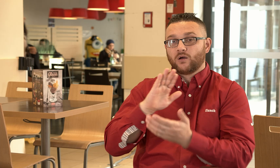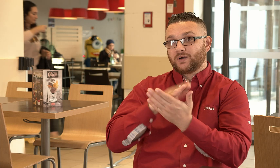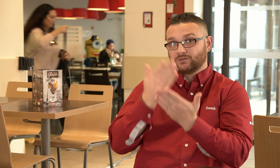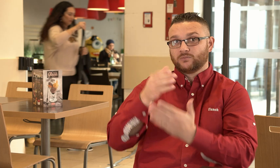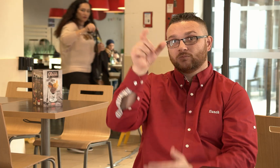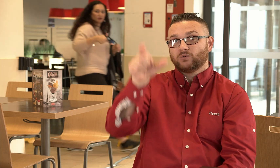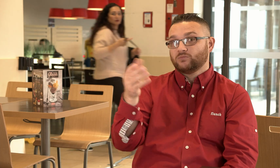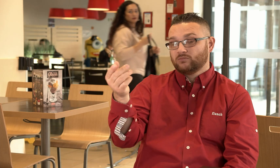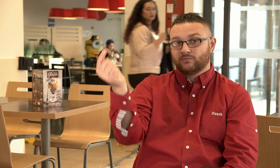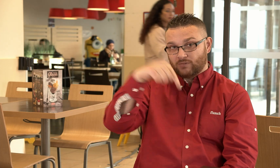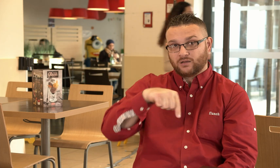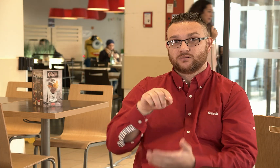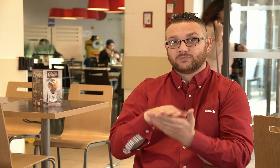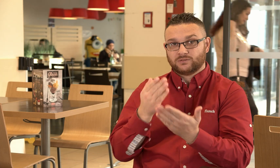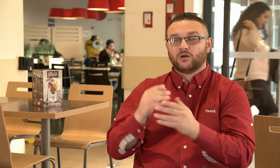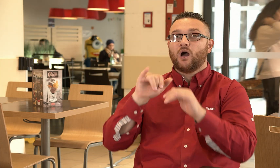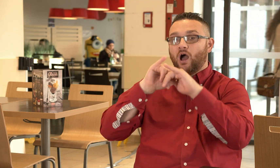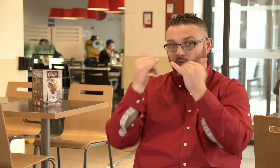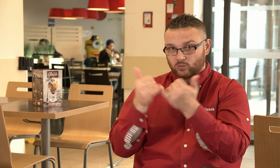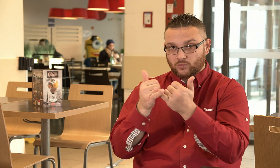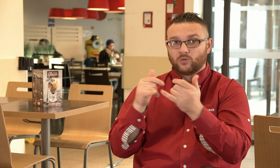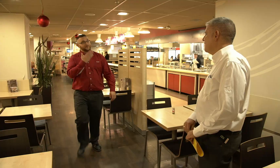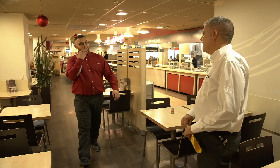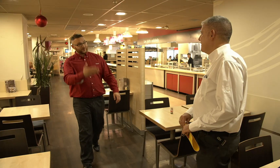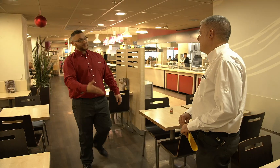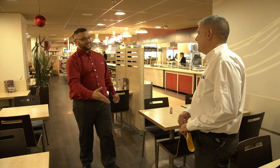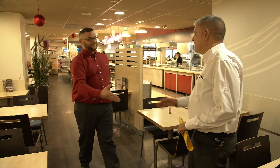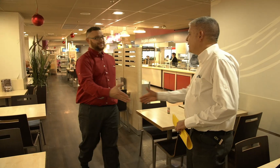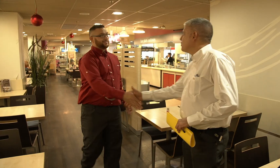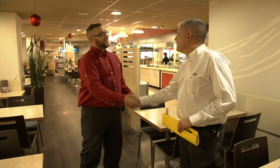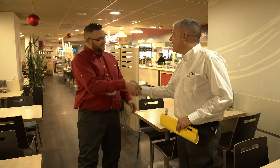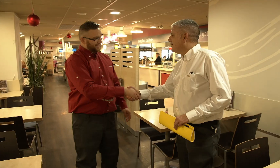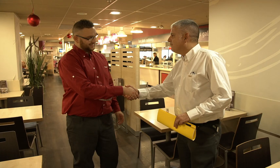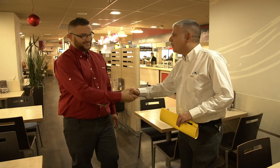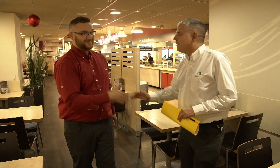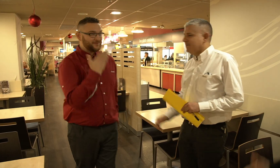Alors, j’ai besoin d’un interprète au moment des réunions, ou lors des entretiens avec le patron,